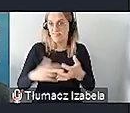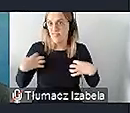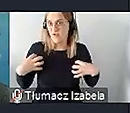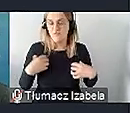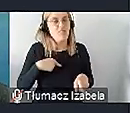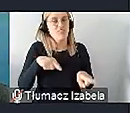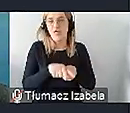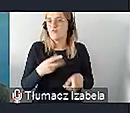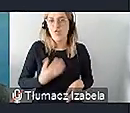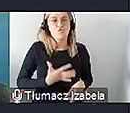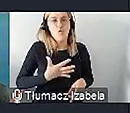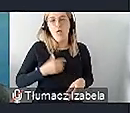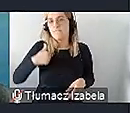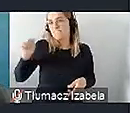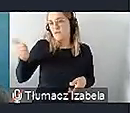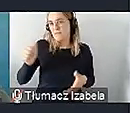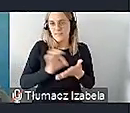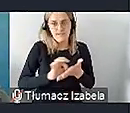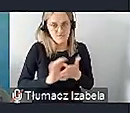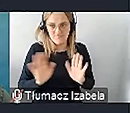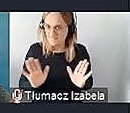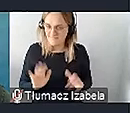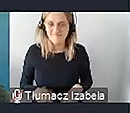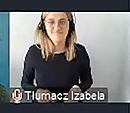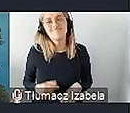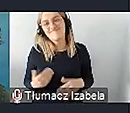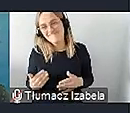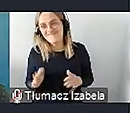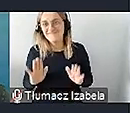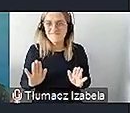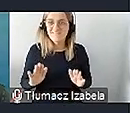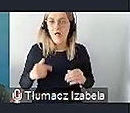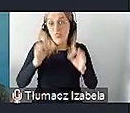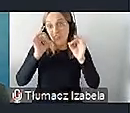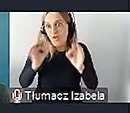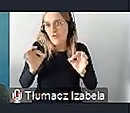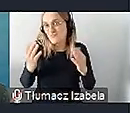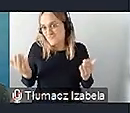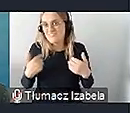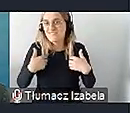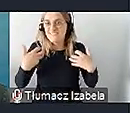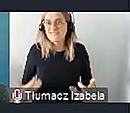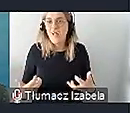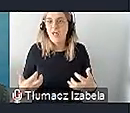Też nie czuję się wybitnym rysownikiem. To nawet dobrze, bo chcę być żywym dowodem na to,